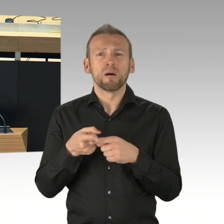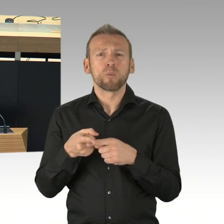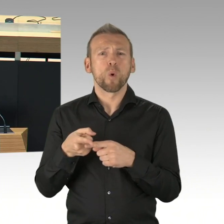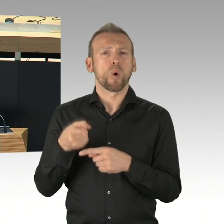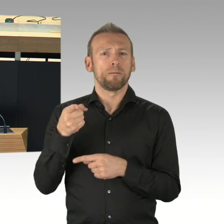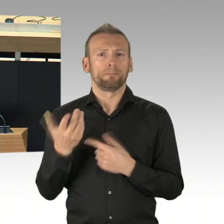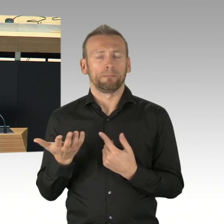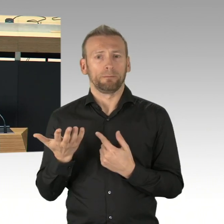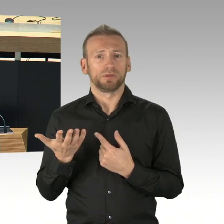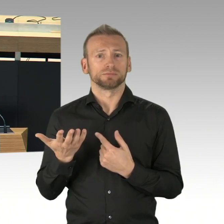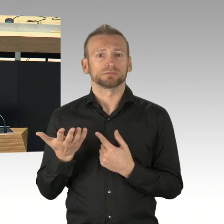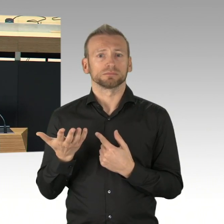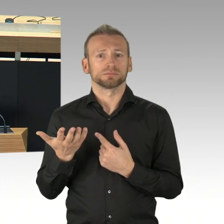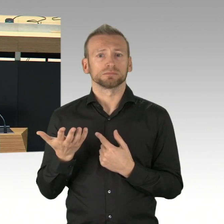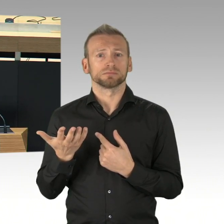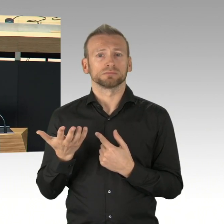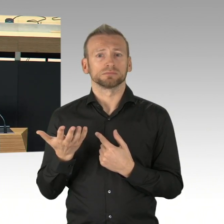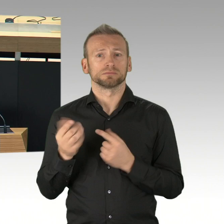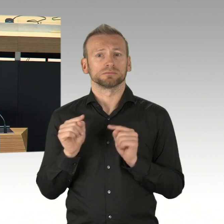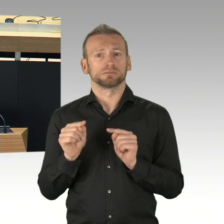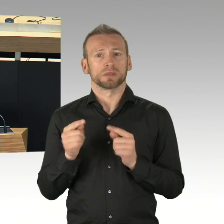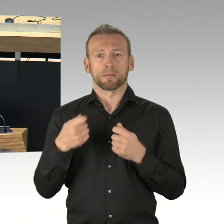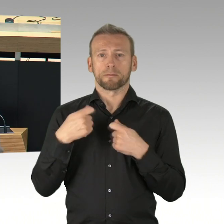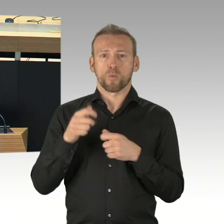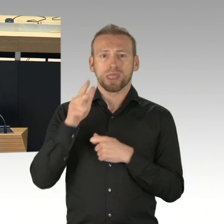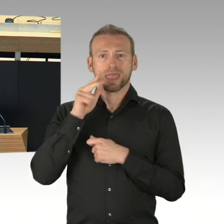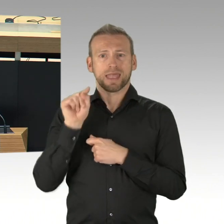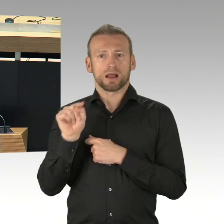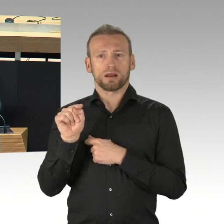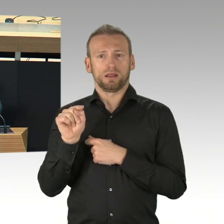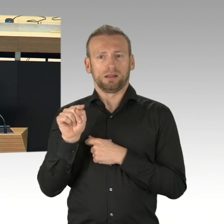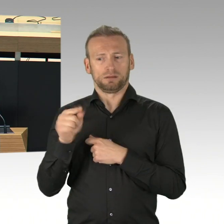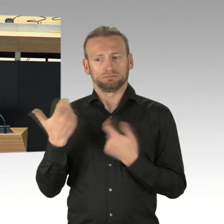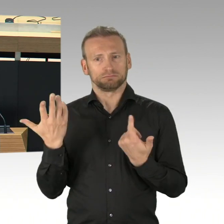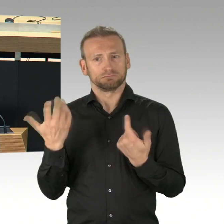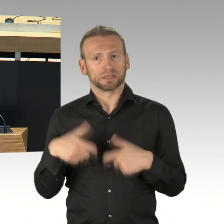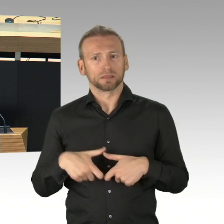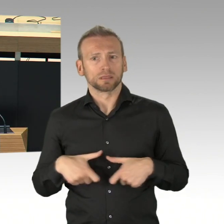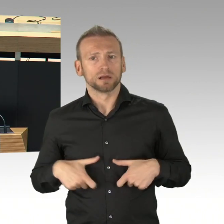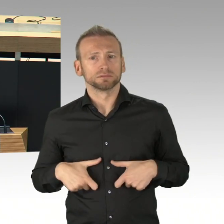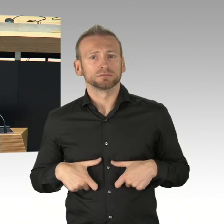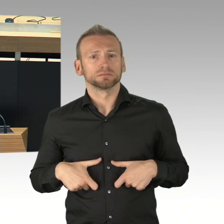Das weiß doch der Mieter überhaupt nicht. Der denkt ... Mein Gott, können Sie mal das Geschrei abstellen,